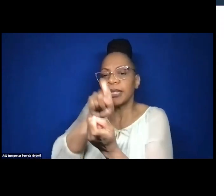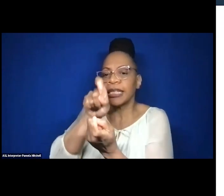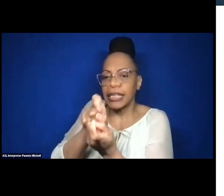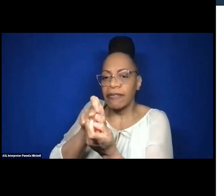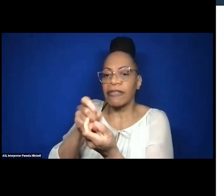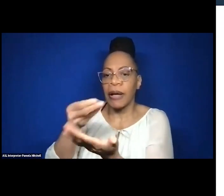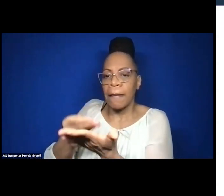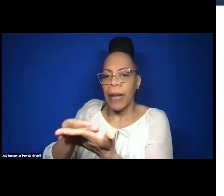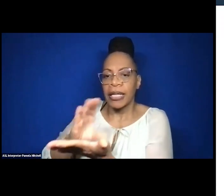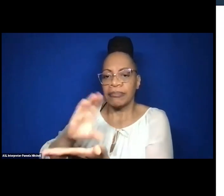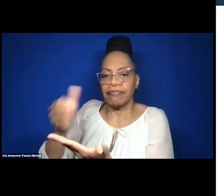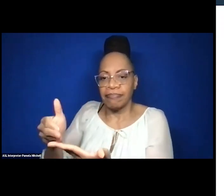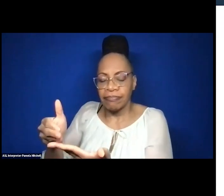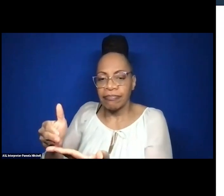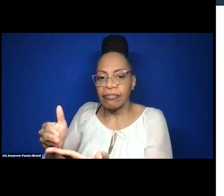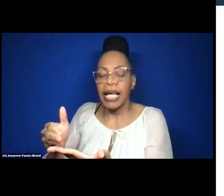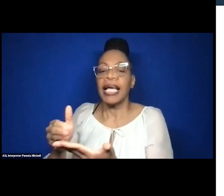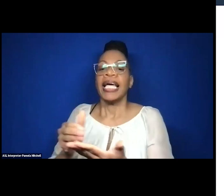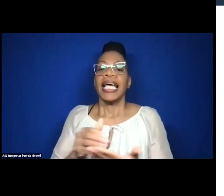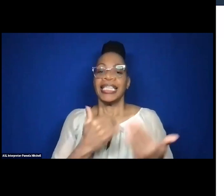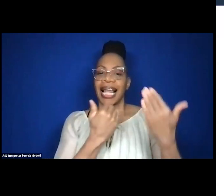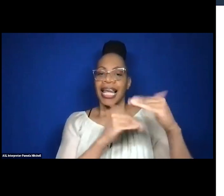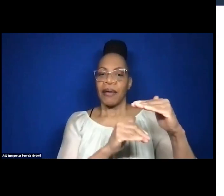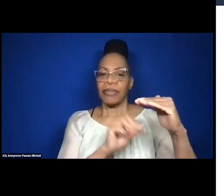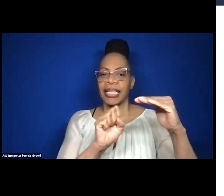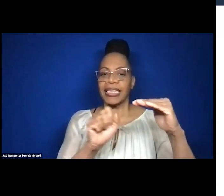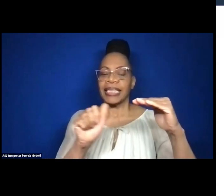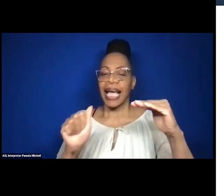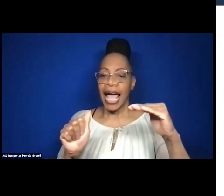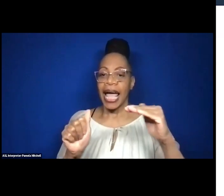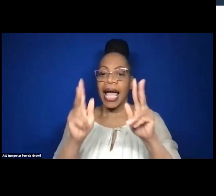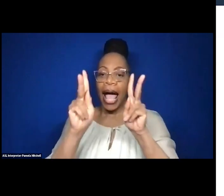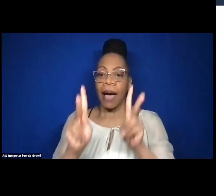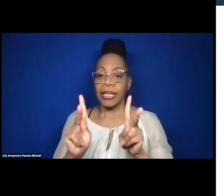Anteriormente, esta excepción estaba limitada a solicitantes de SSI y beneficiarios en siete estados.